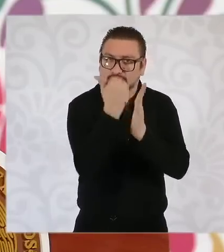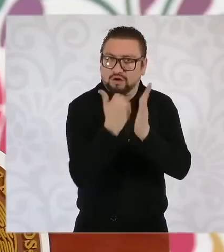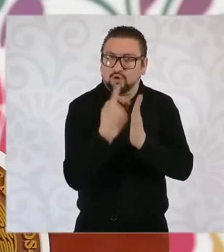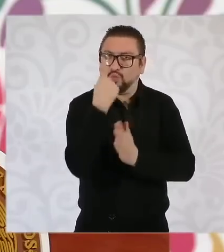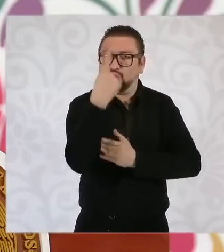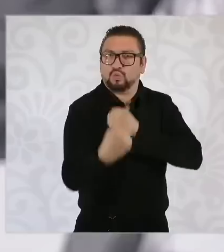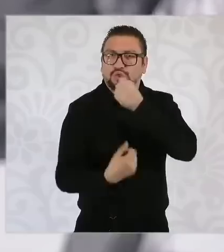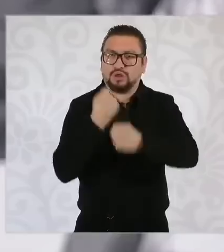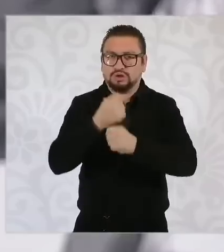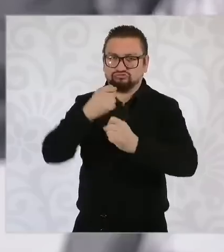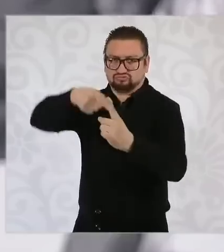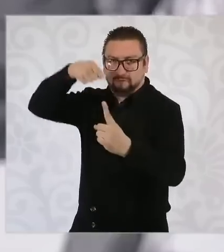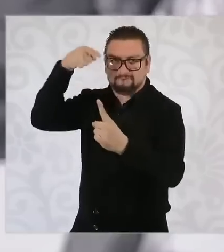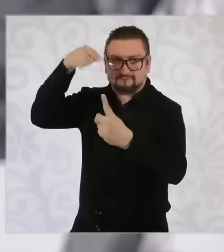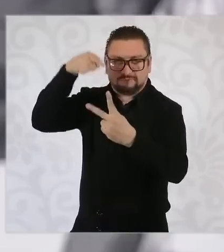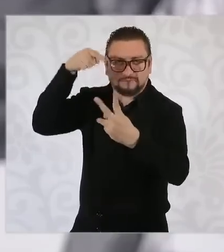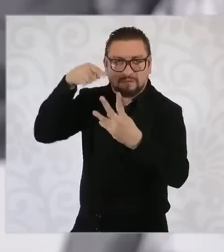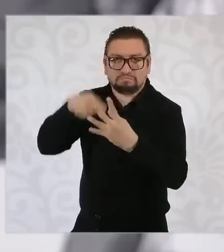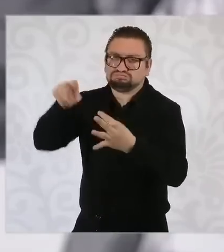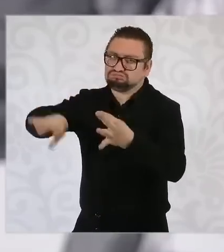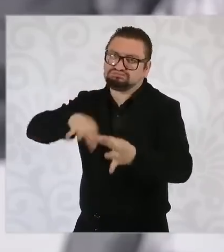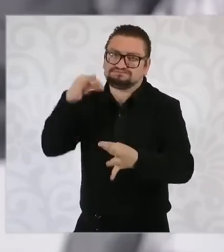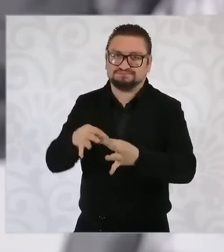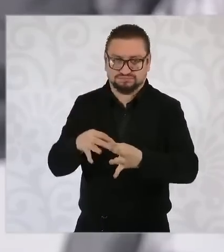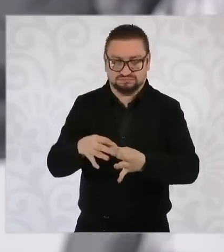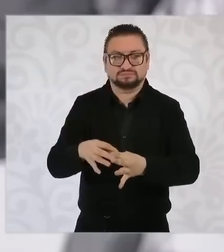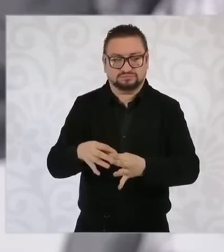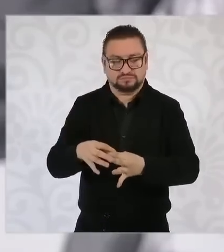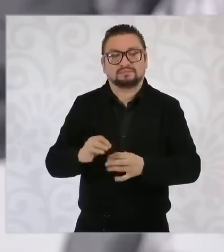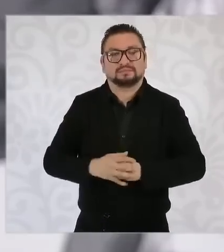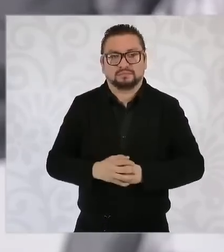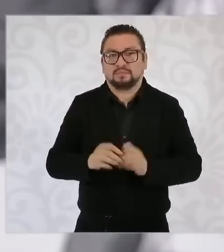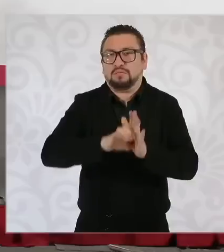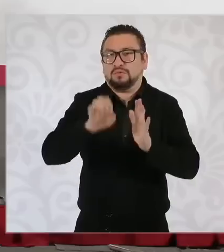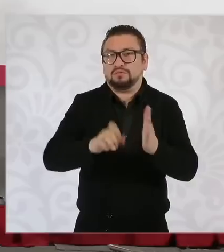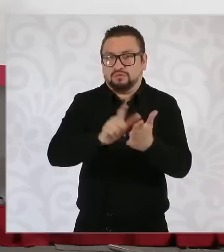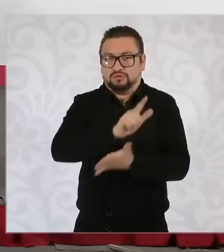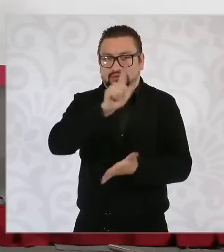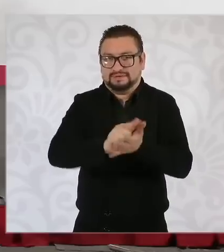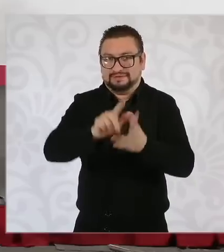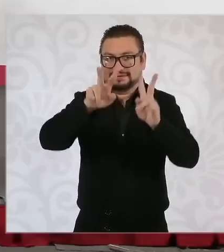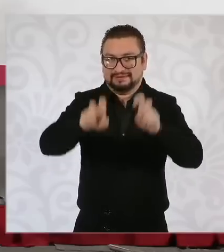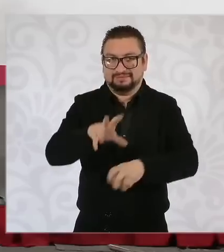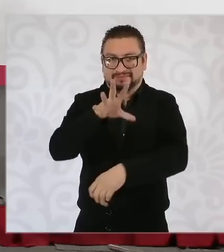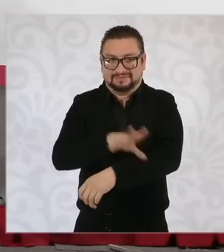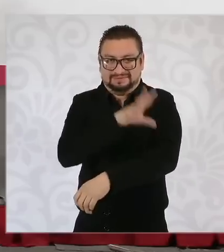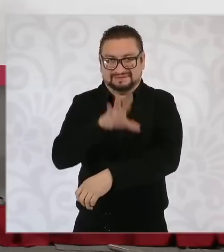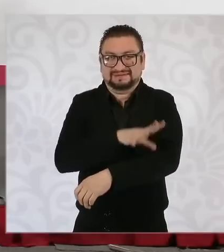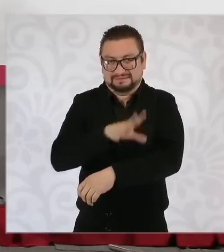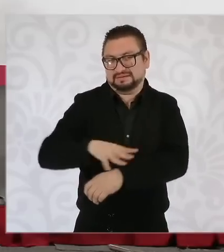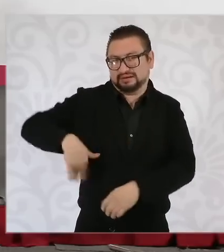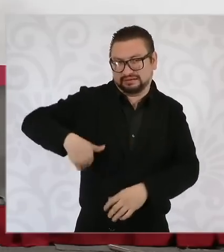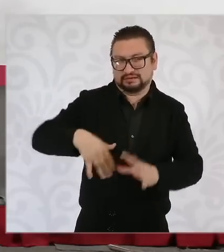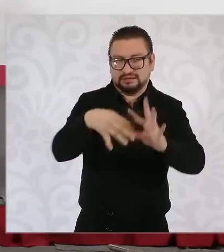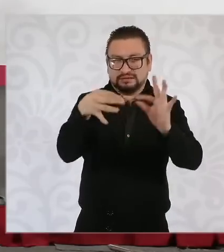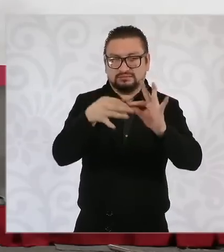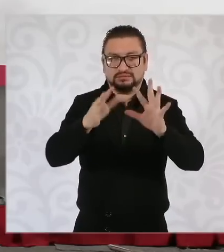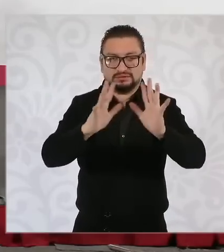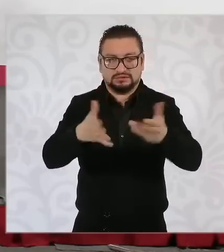específicas en el caso de la ley del sector eléctrico como mencioné se reconoce por primera